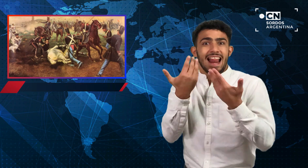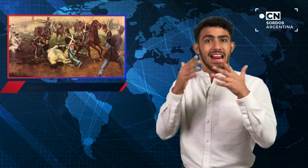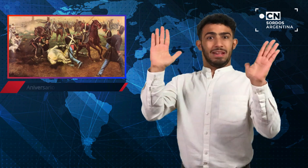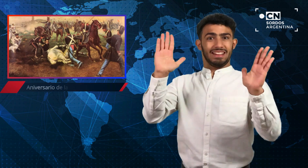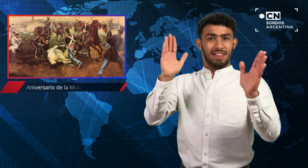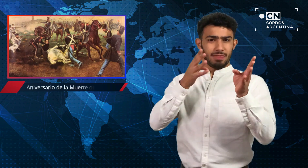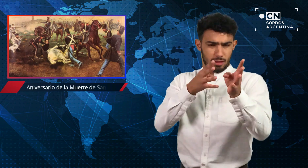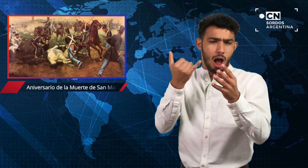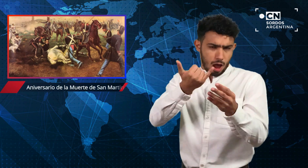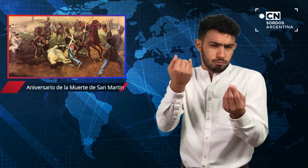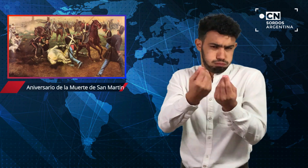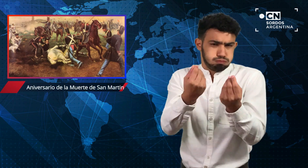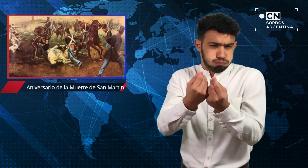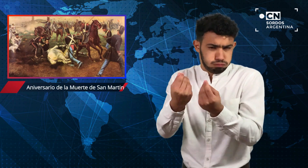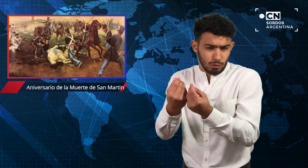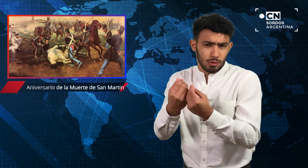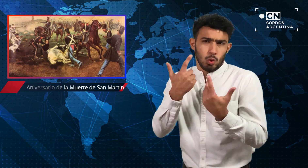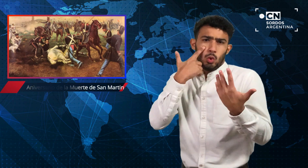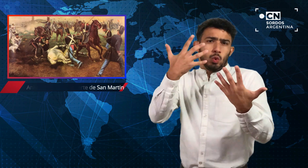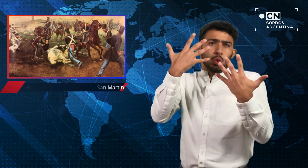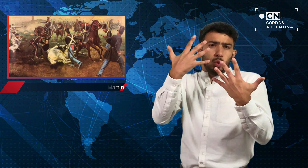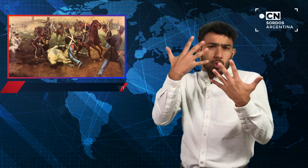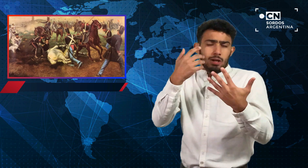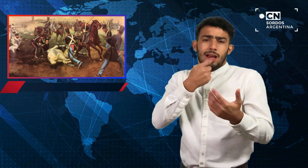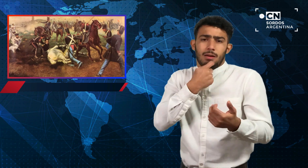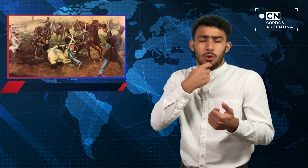grandes batallas por la Independencia logrando importantes victorias